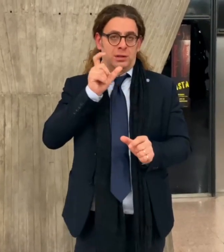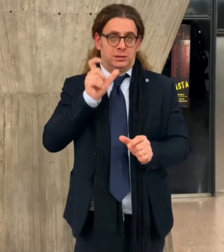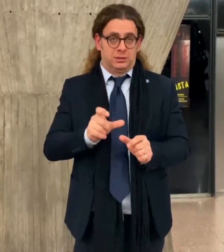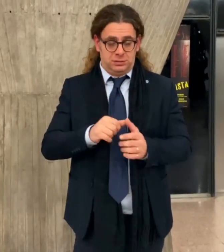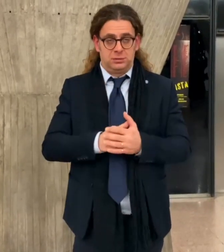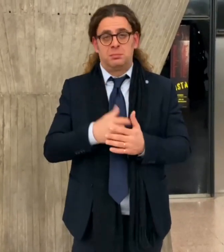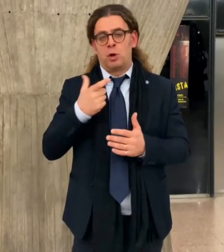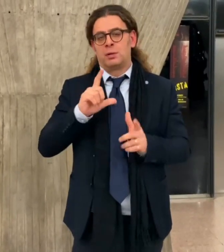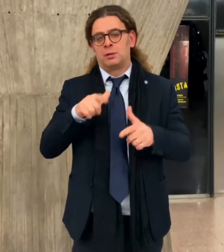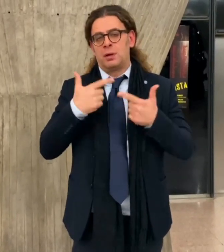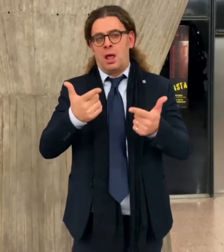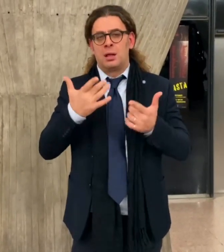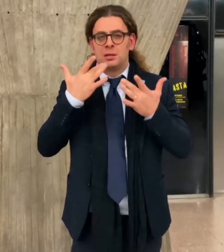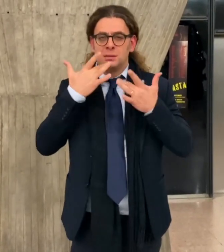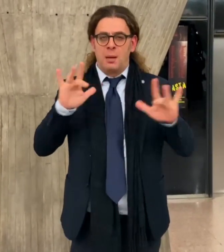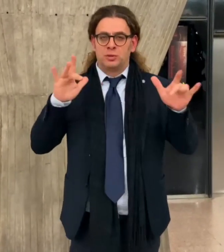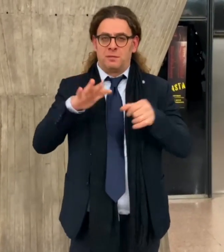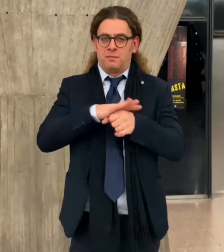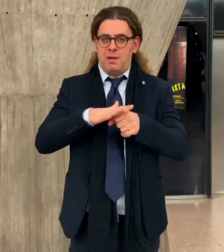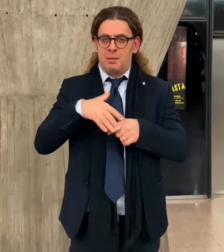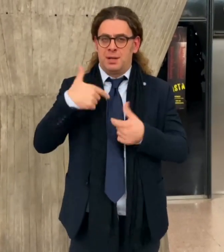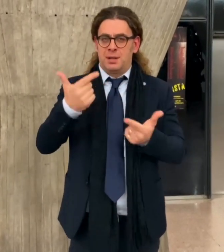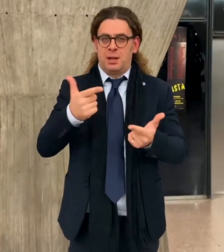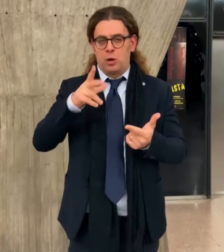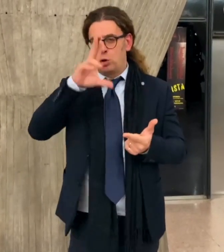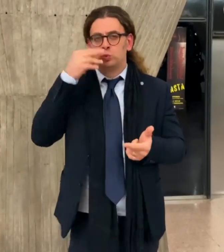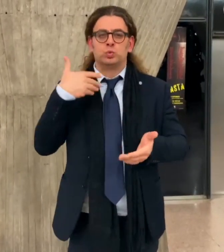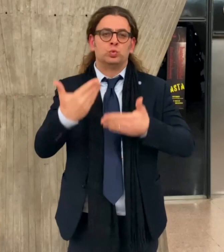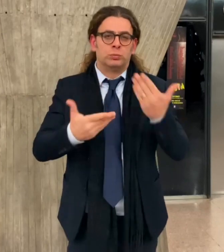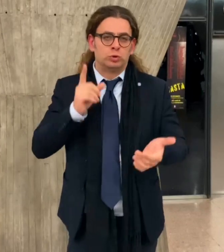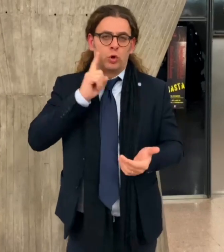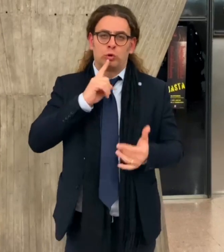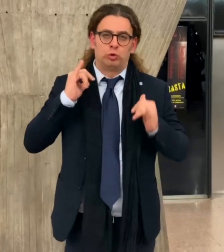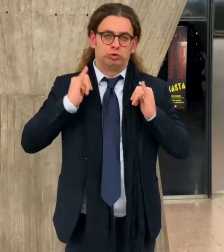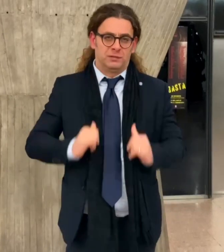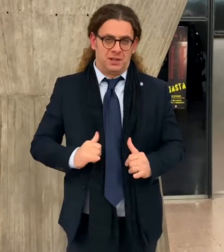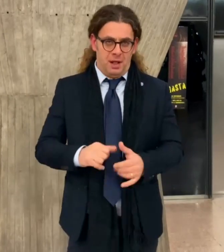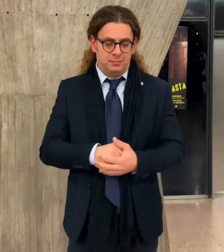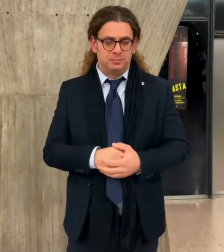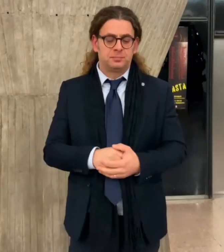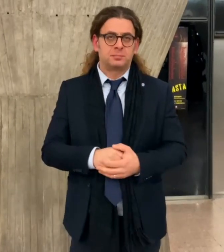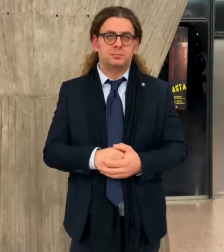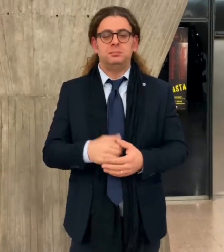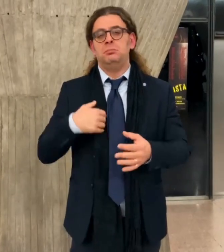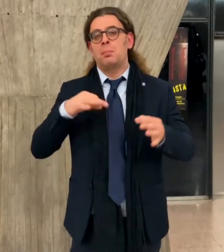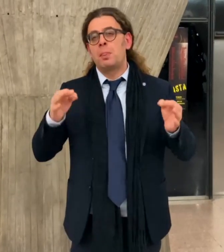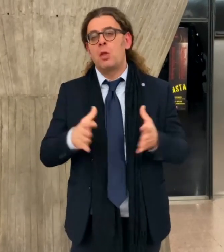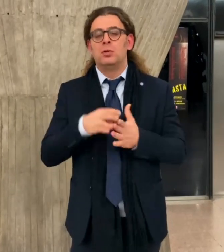al fine di semplificare la procedura che devono percorrere le famiglie per il riconoscimento della persona sorda come invalido civile.